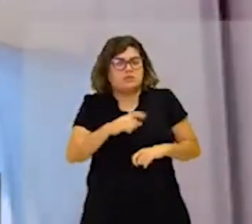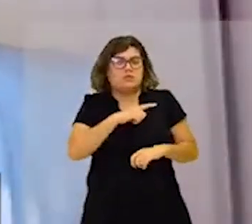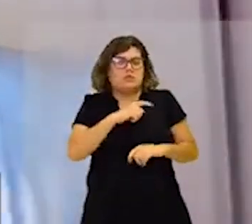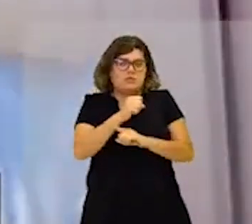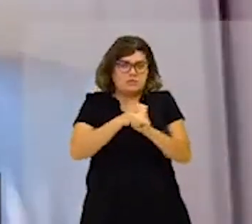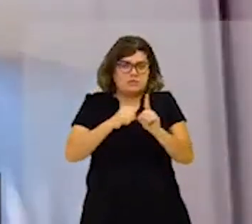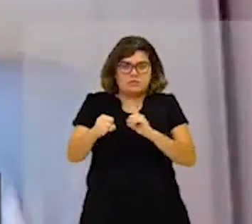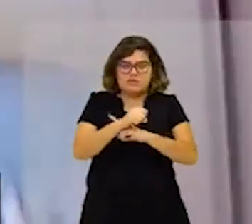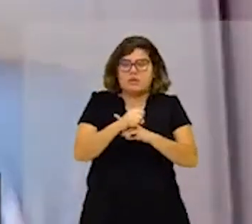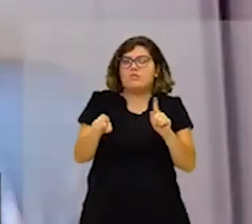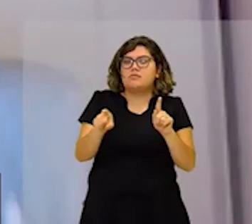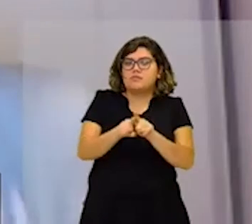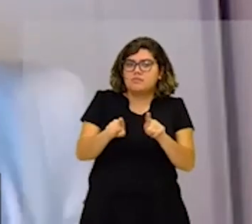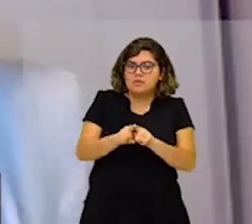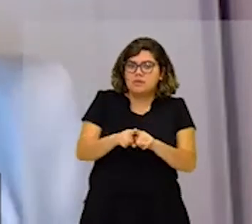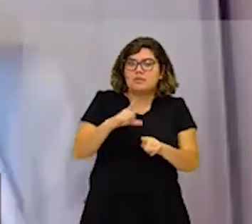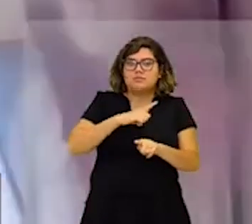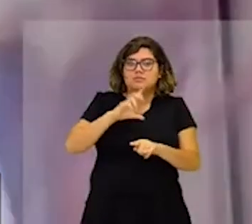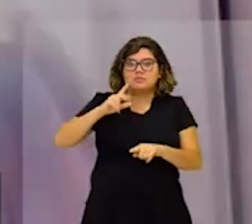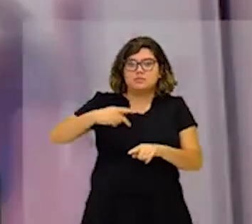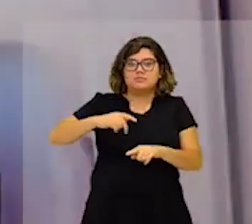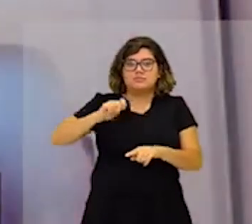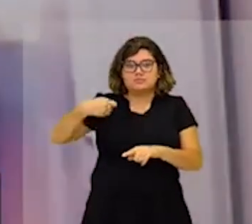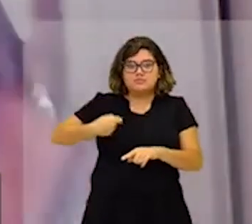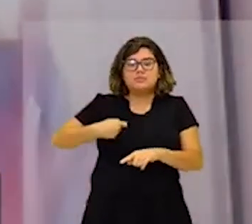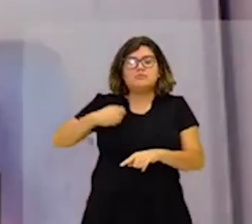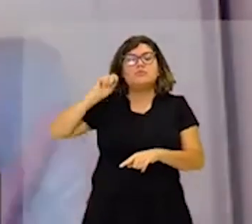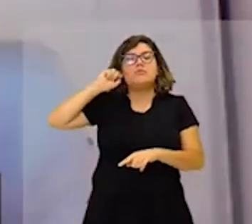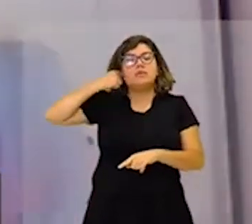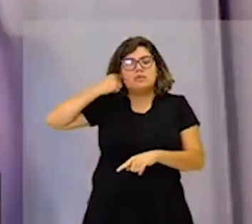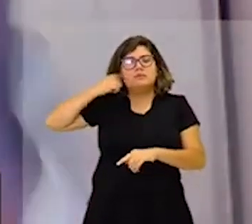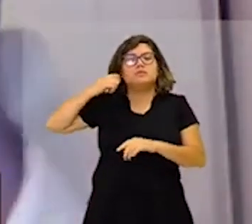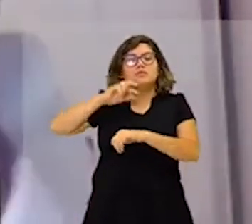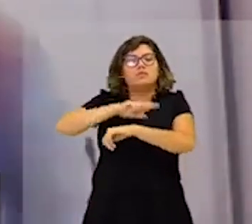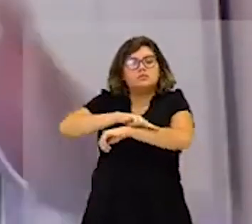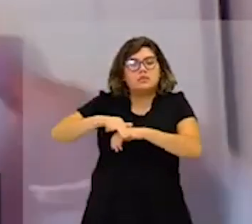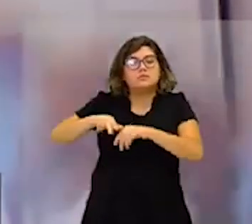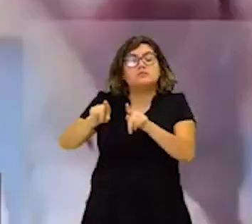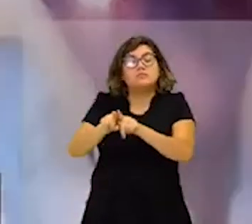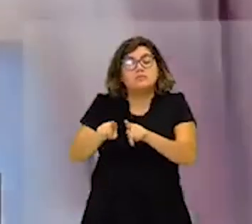também né Essas altas declarações negociais e nós precisamos evoluir disposição E aí agora eu vou me